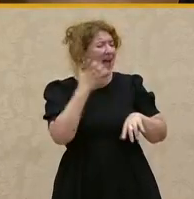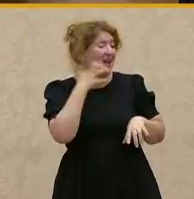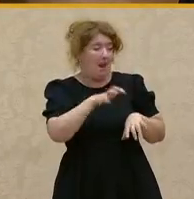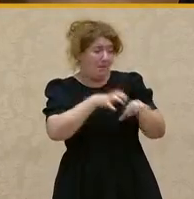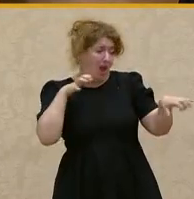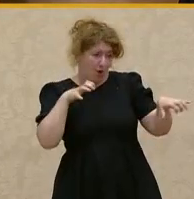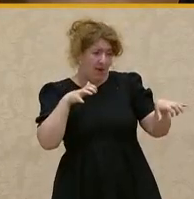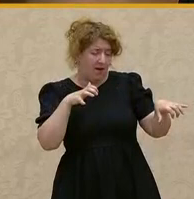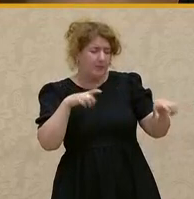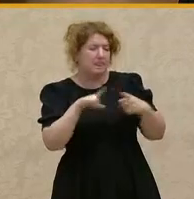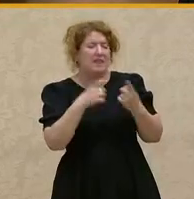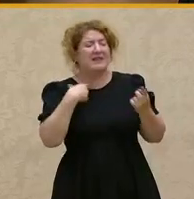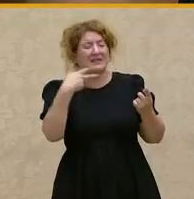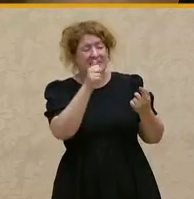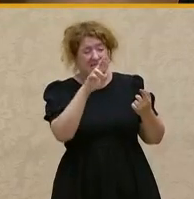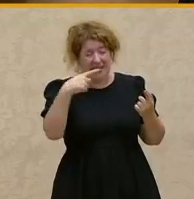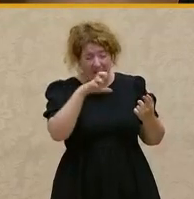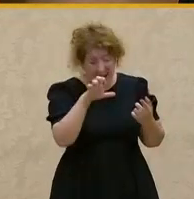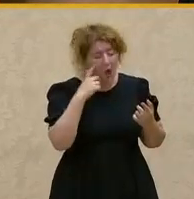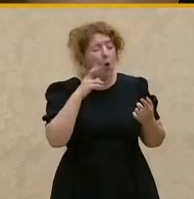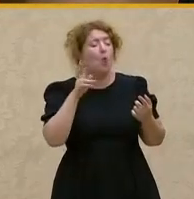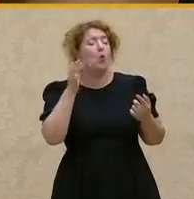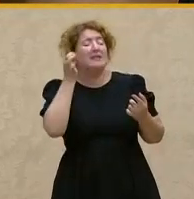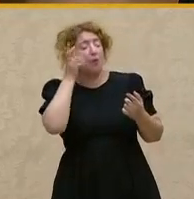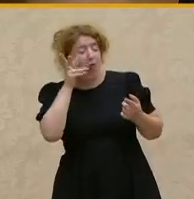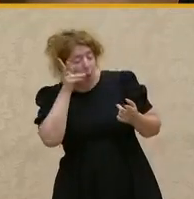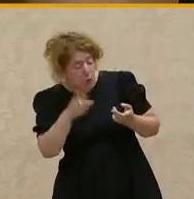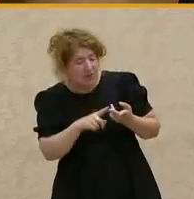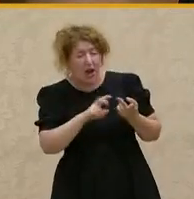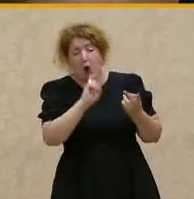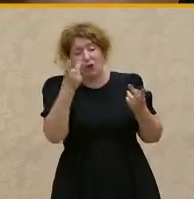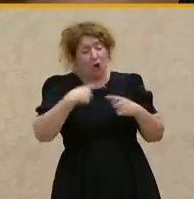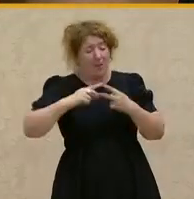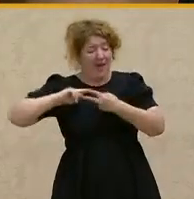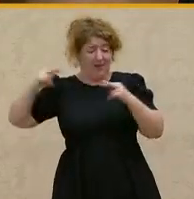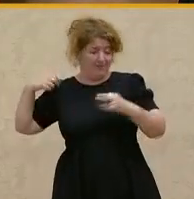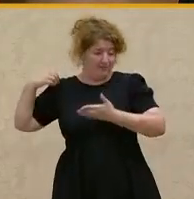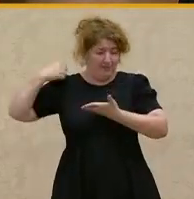como el síndrome de Charge, síndrome de Usher y otras patologías hereditarias.